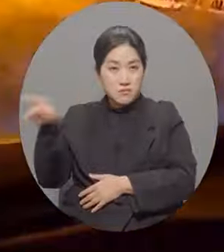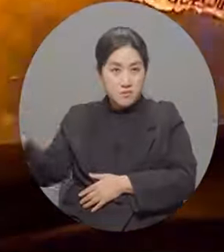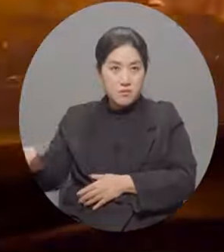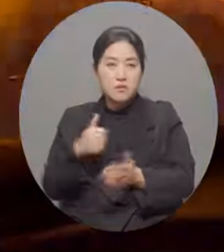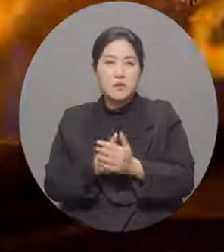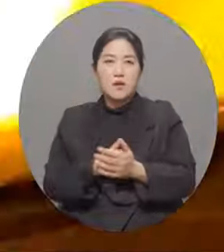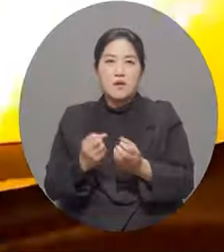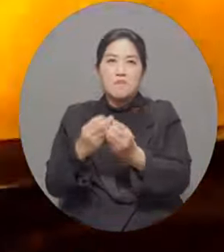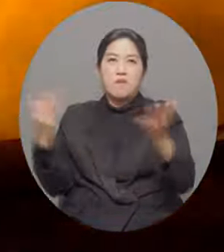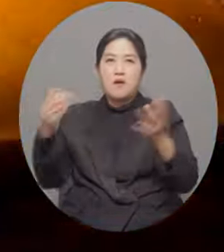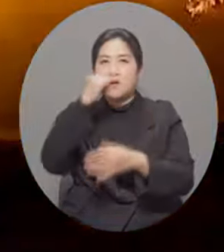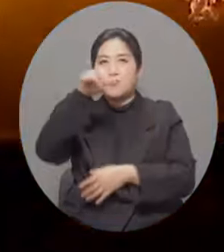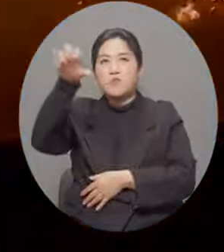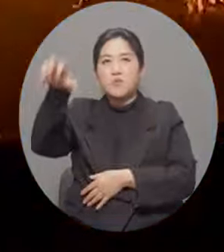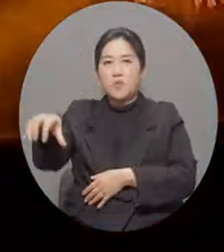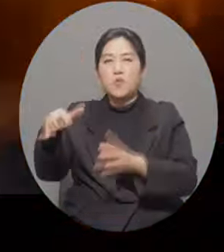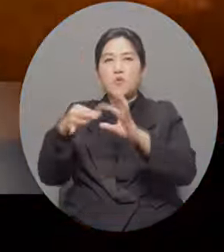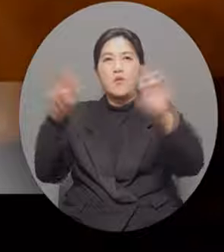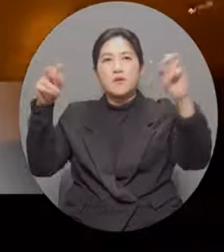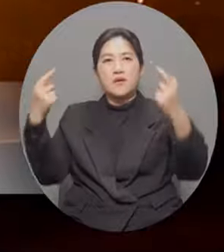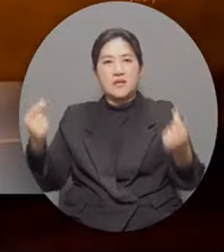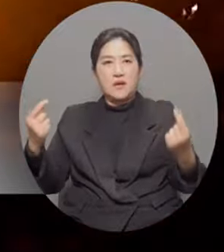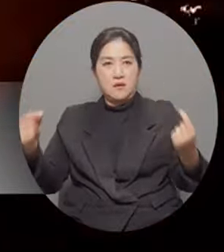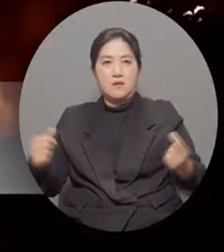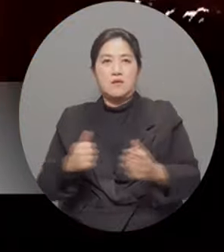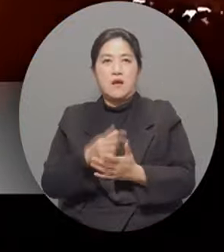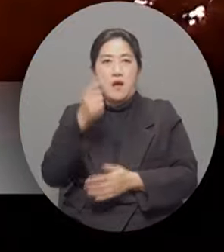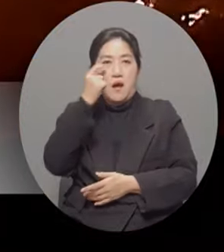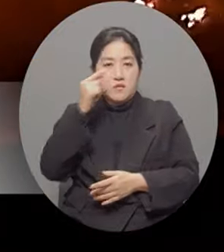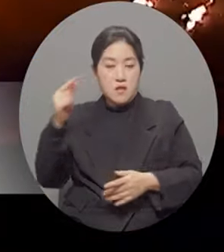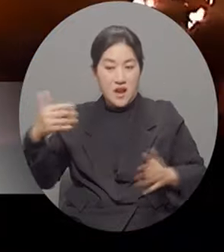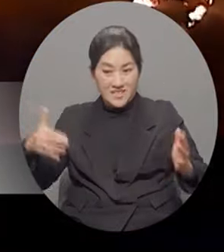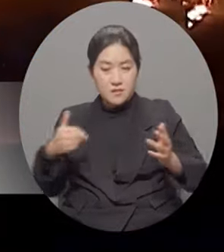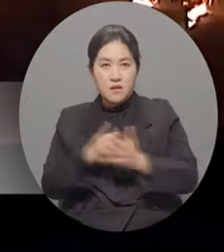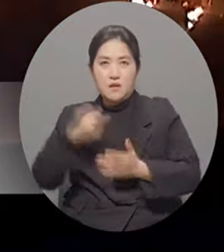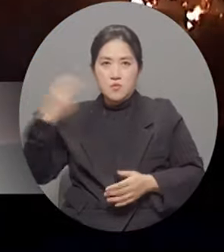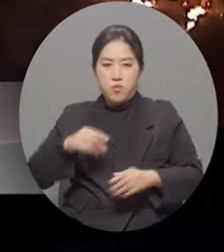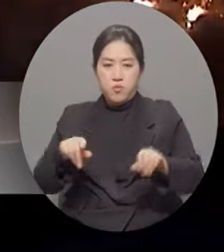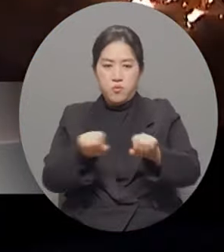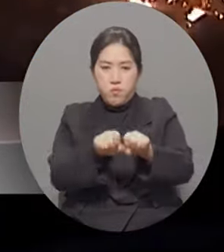가스 누출이 일어난 벌크로리는 지난 1일 대규모 폭발 사고가 일어난 업체가 운영하고 있습니다.